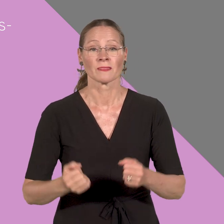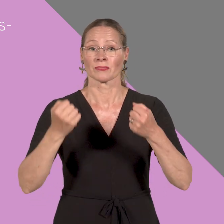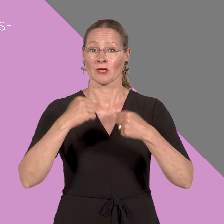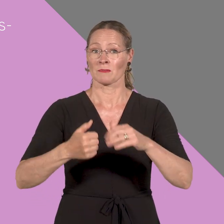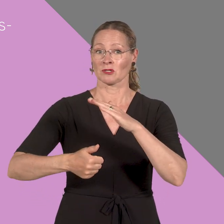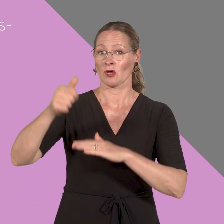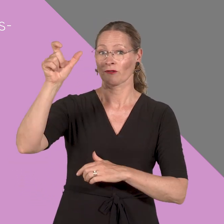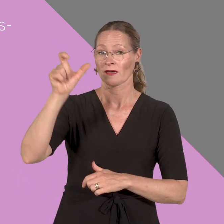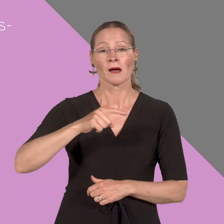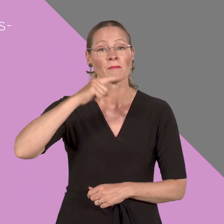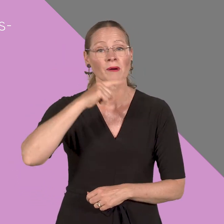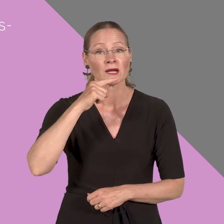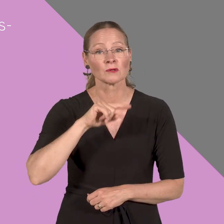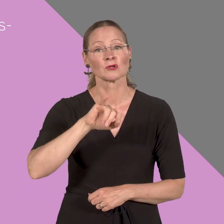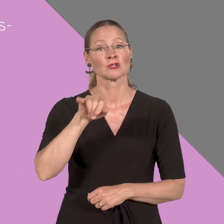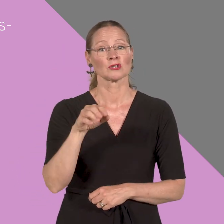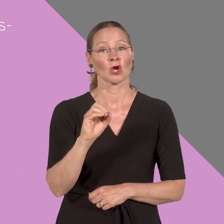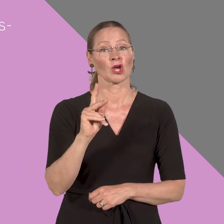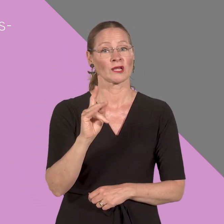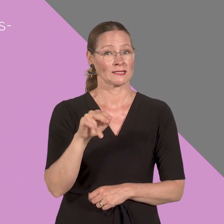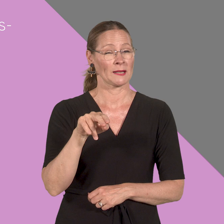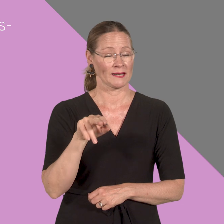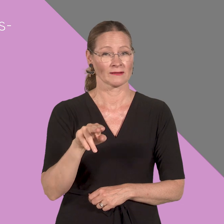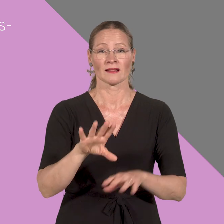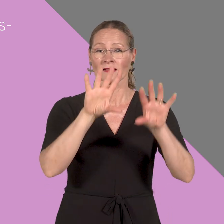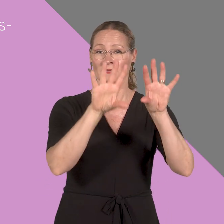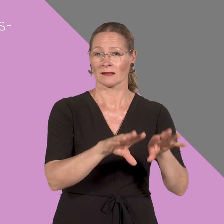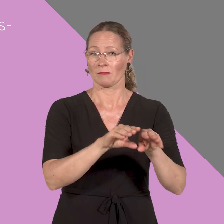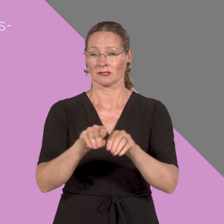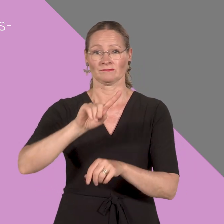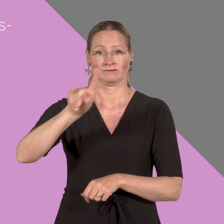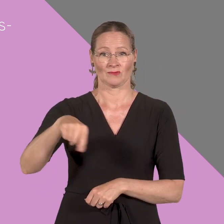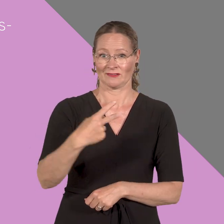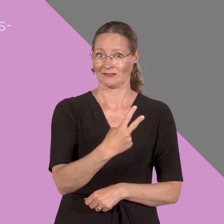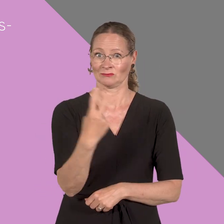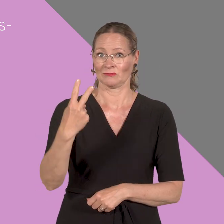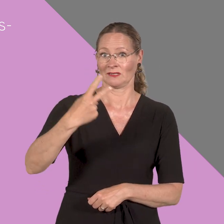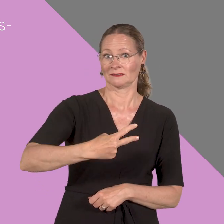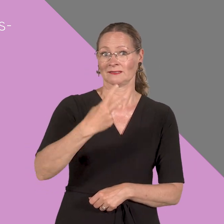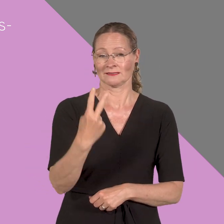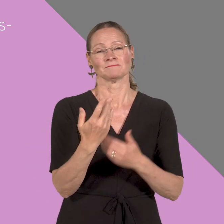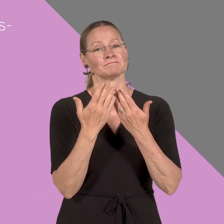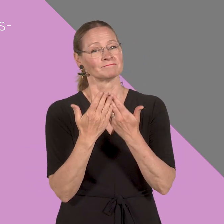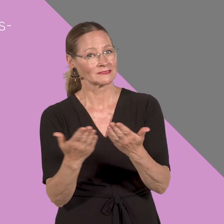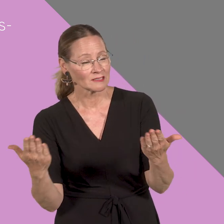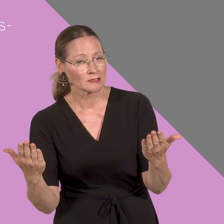Toiminnanjohtaja Markku Jokinen esitteli tilinpäätöksen vuodelta 2022 -